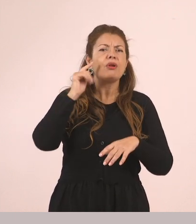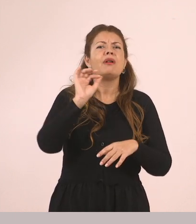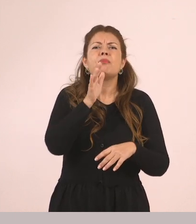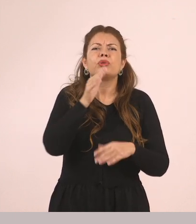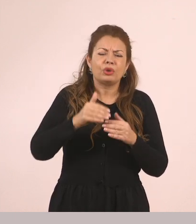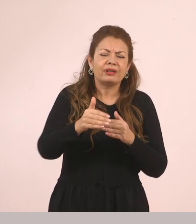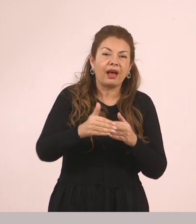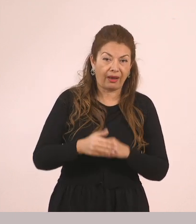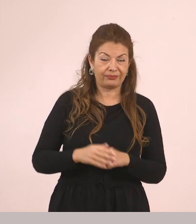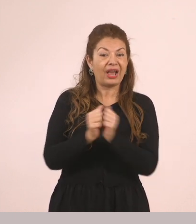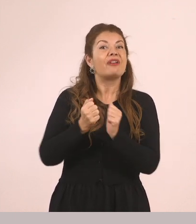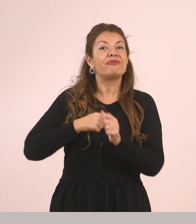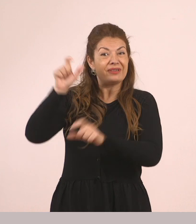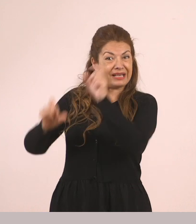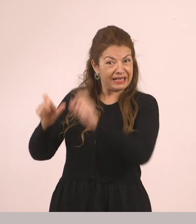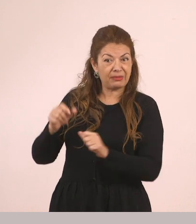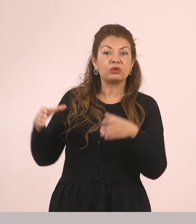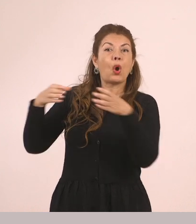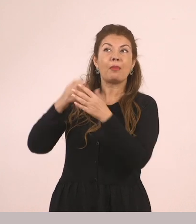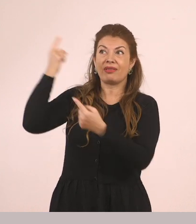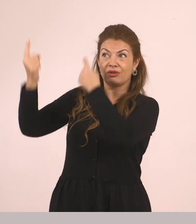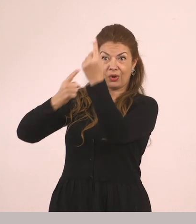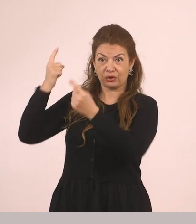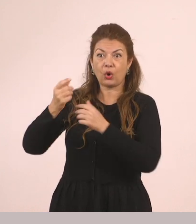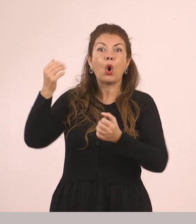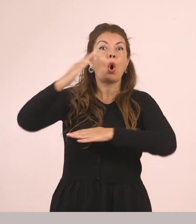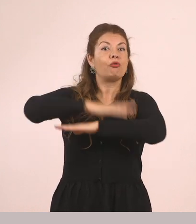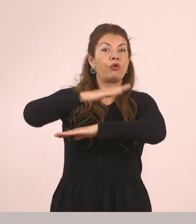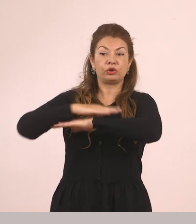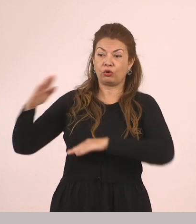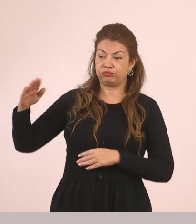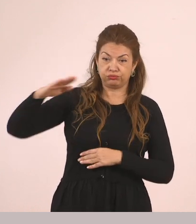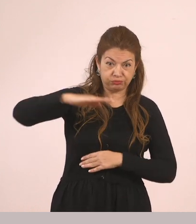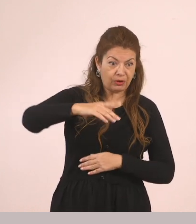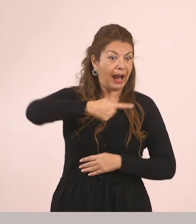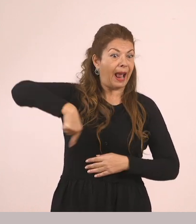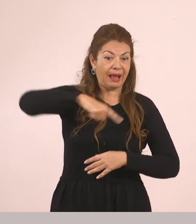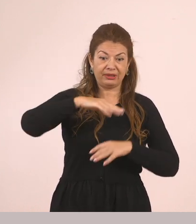Θα έρθουν οι φίλοι μας από την Οικολογική Ομάδα, θα μας φορτώσουν στο φορτηγάκι τους και μετά…